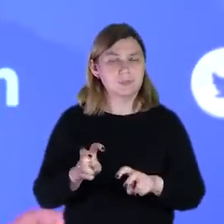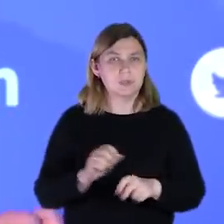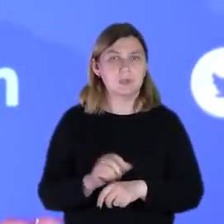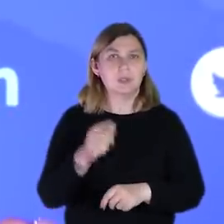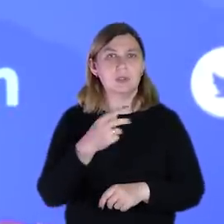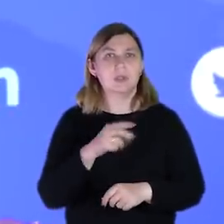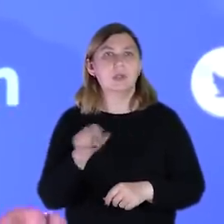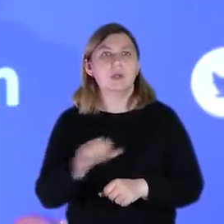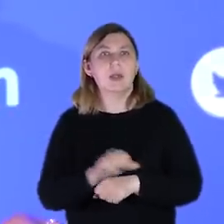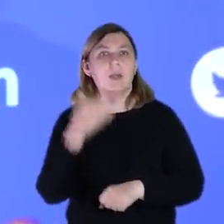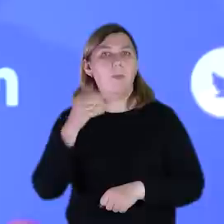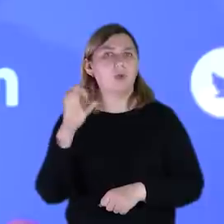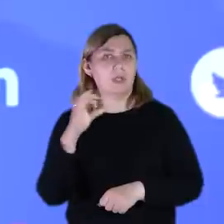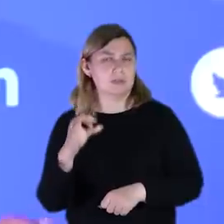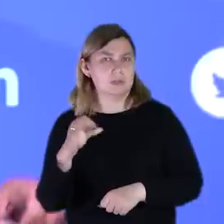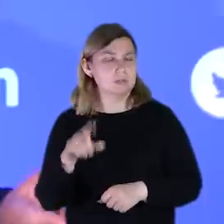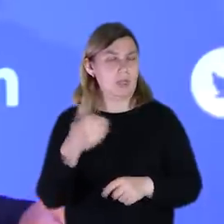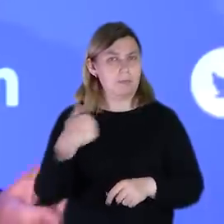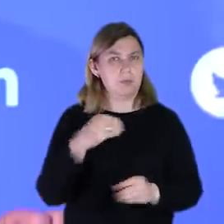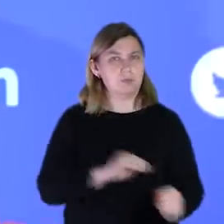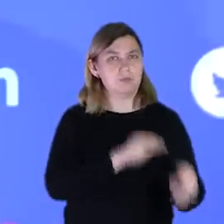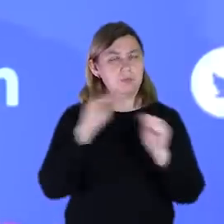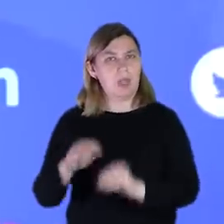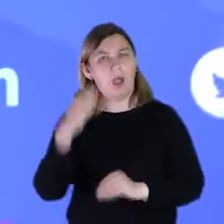modus operandi, bo ten modus operandi był trochę przeniesiony z armii obcych,